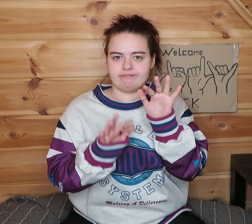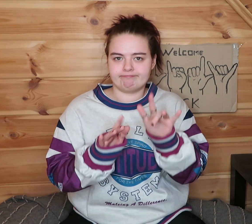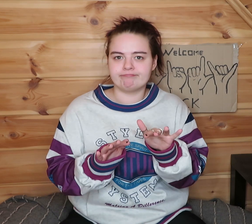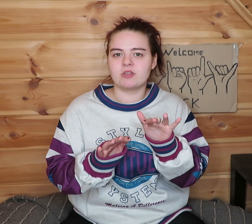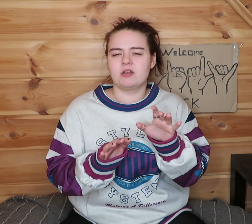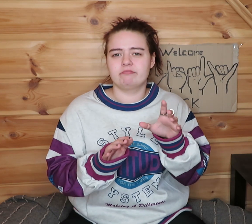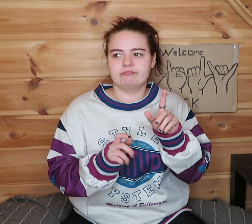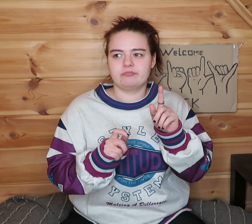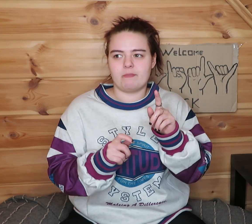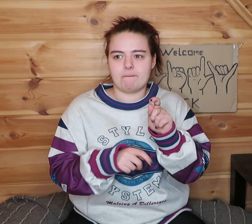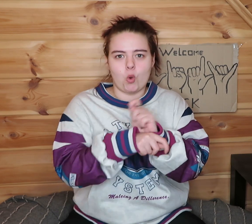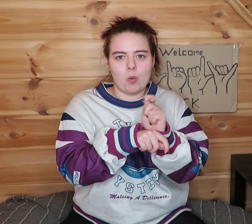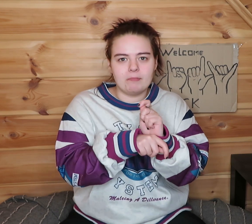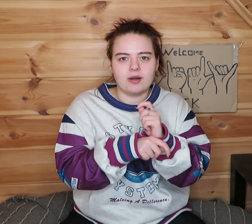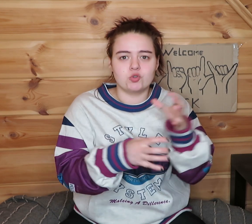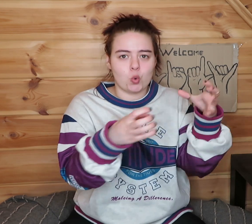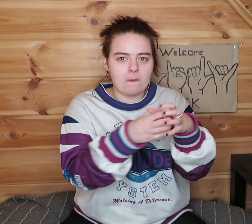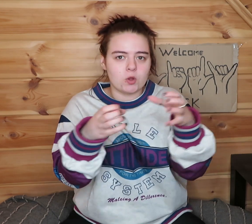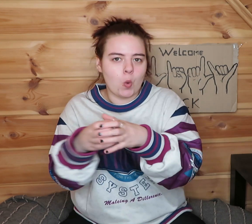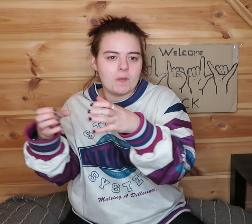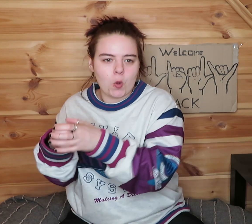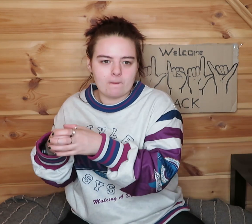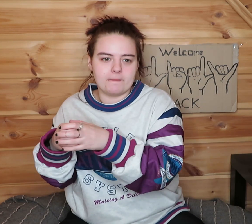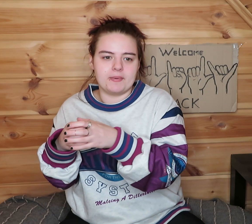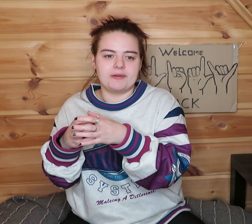Viele schreiben, dass sie beobachten wie sich Gruppen bilden.